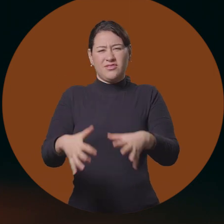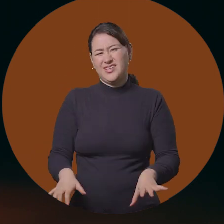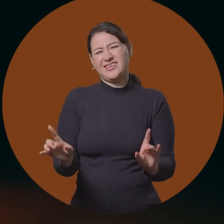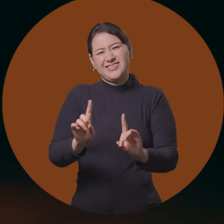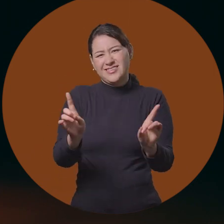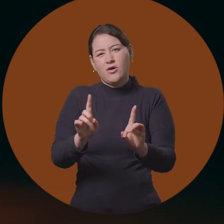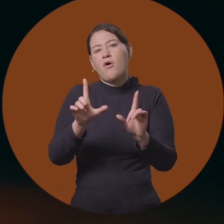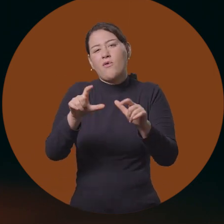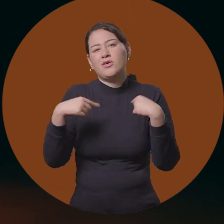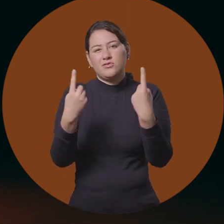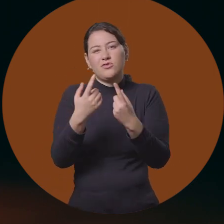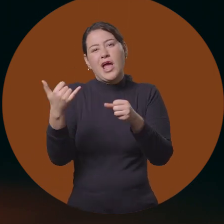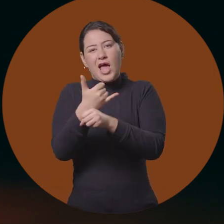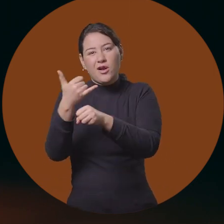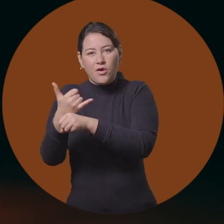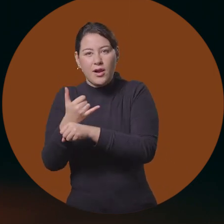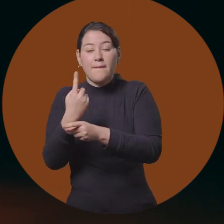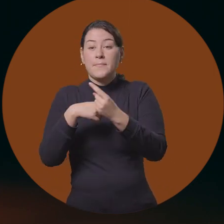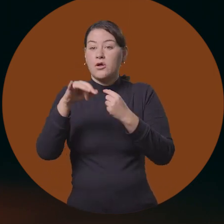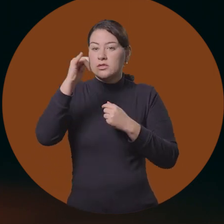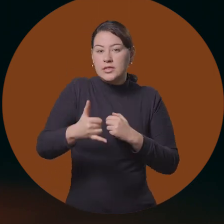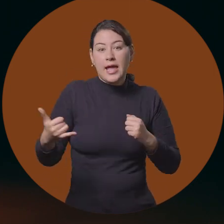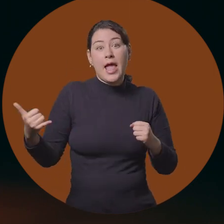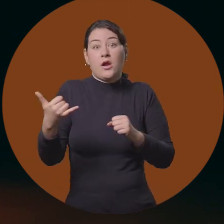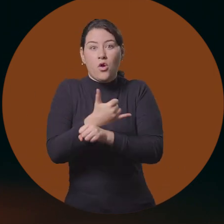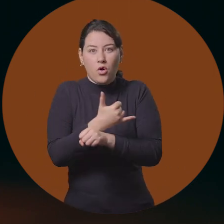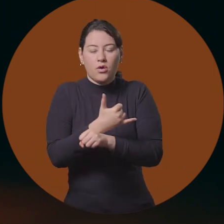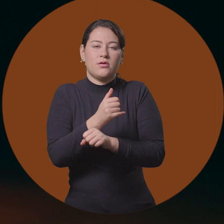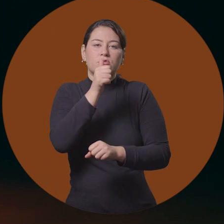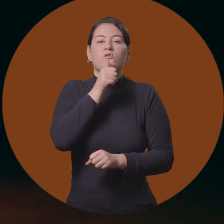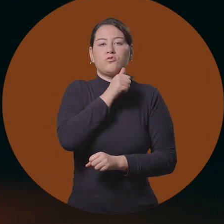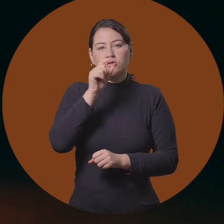Vamos a tener errores por todos lados. Lo que quiero es que si los cometemos, poderlos resolver rápidamente.